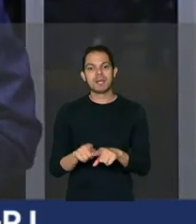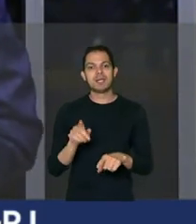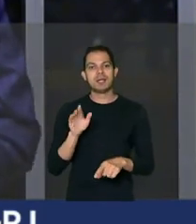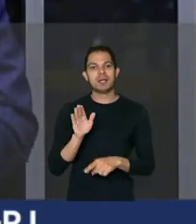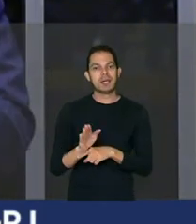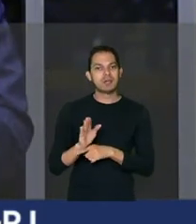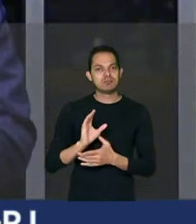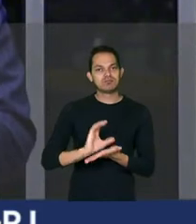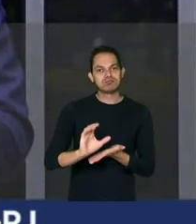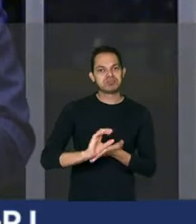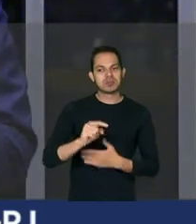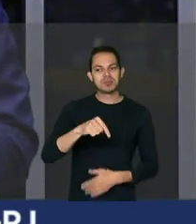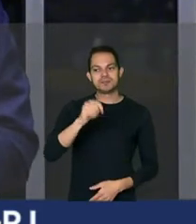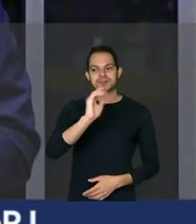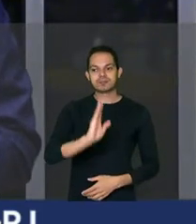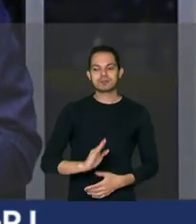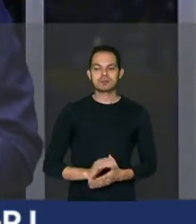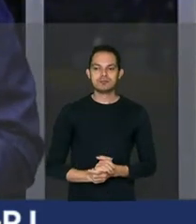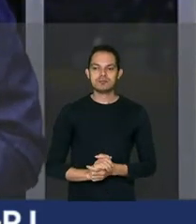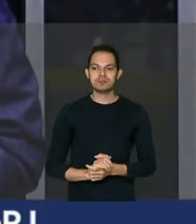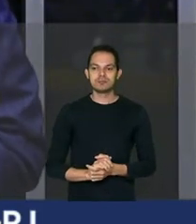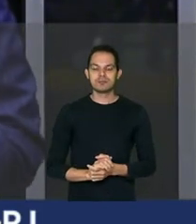COM O BRASIL. ASSIM ESSA CARTEIRA DIGITAL ELETRÔNICA